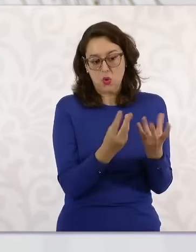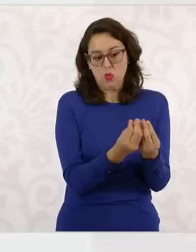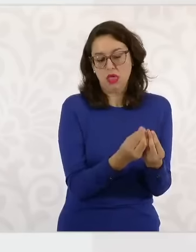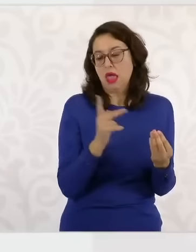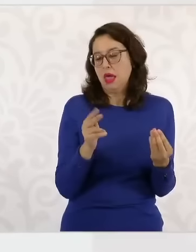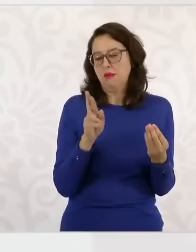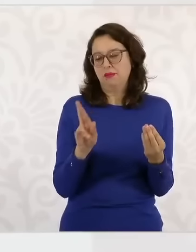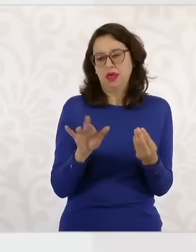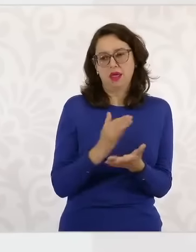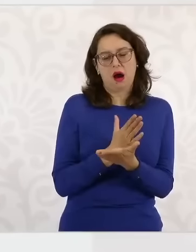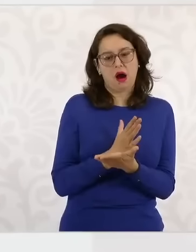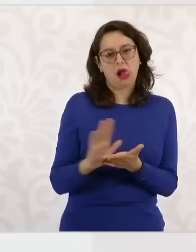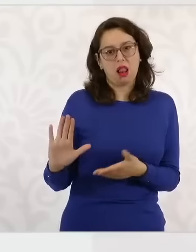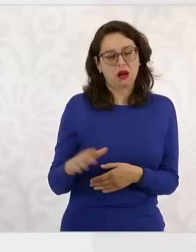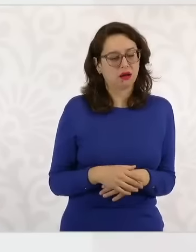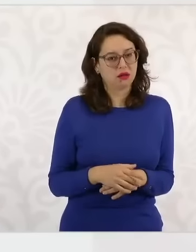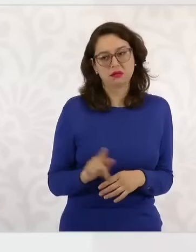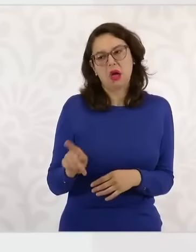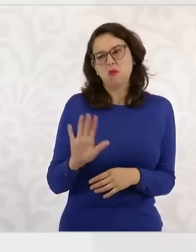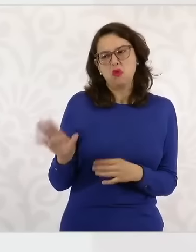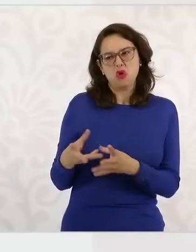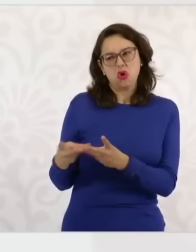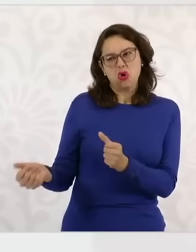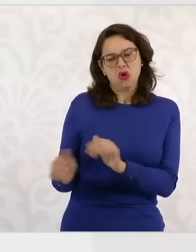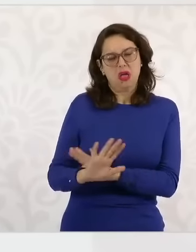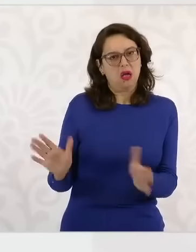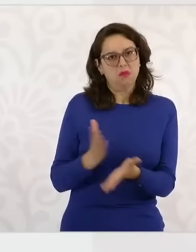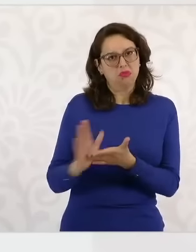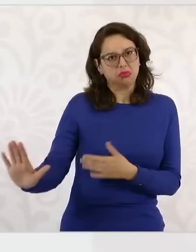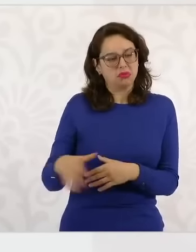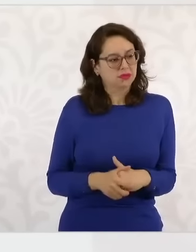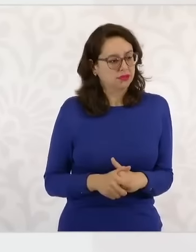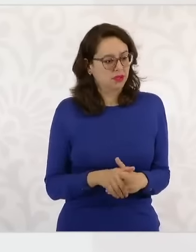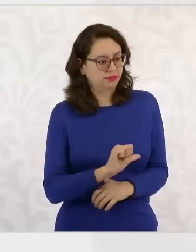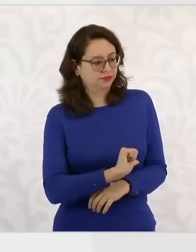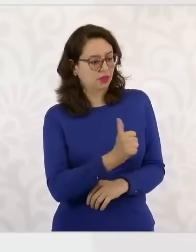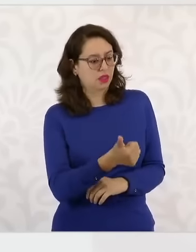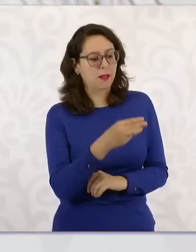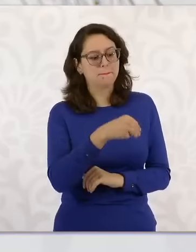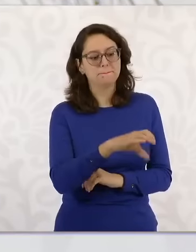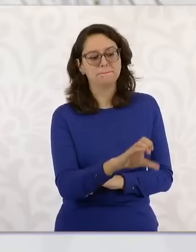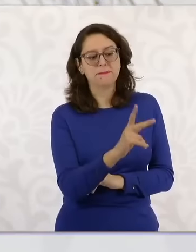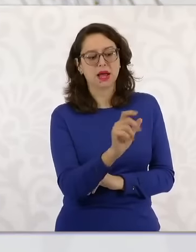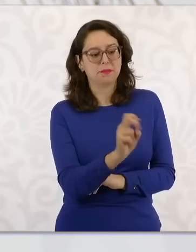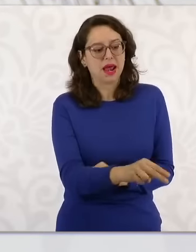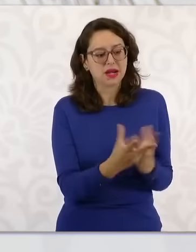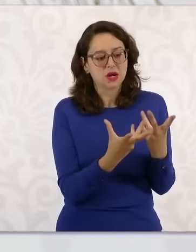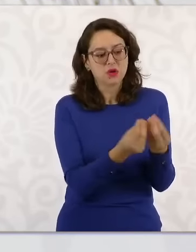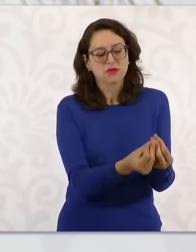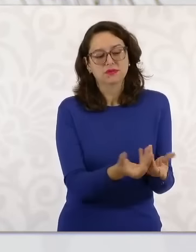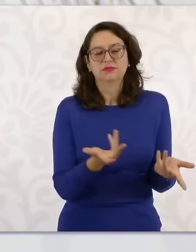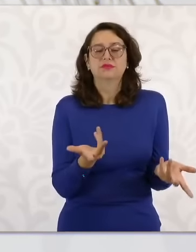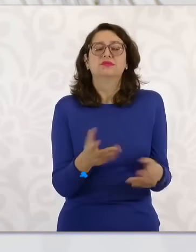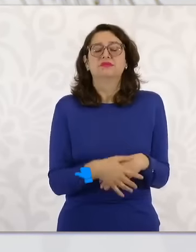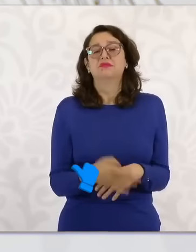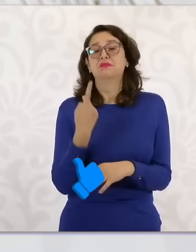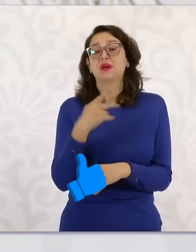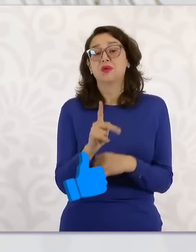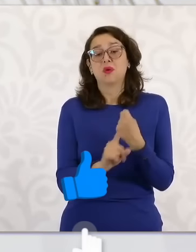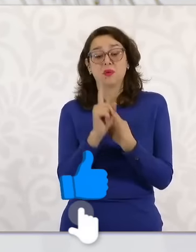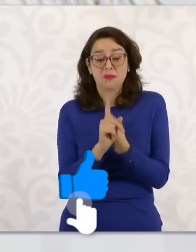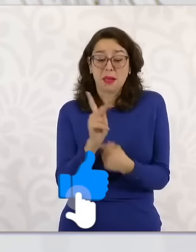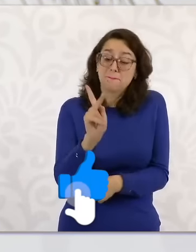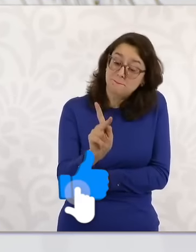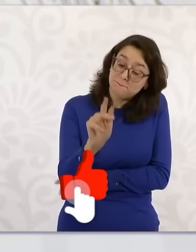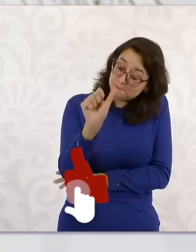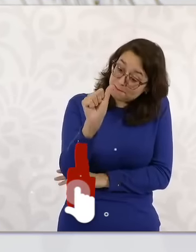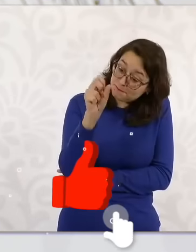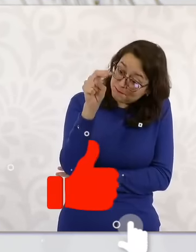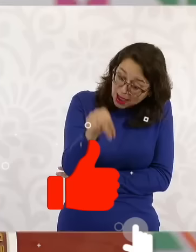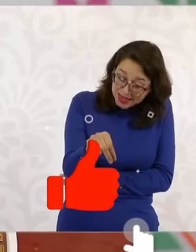ahora vámonos por otro lado para una alternativa. Entonces, ¿quién es el PAN?